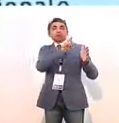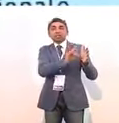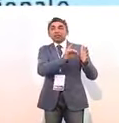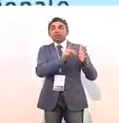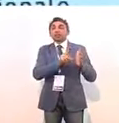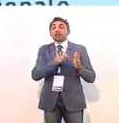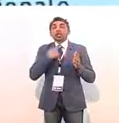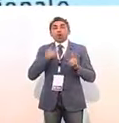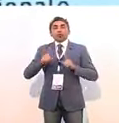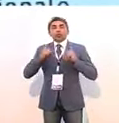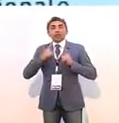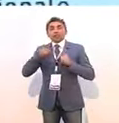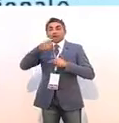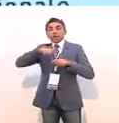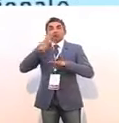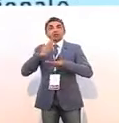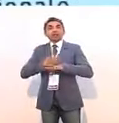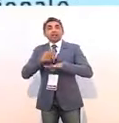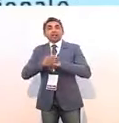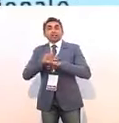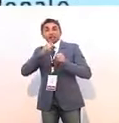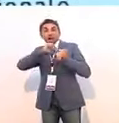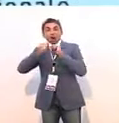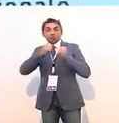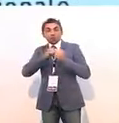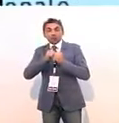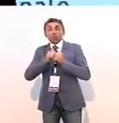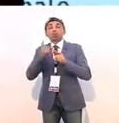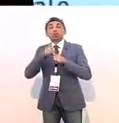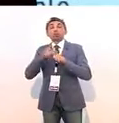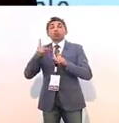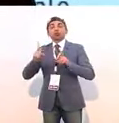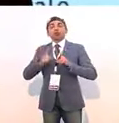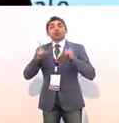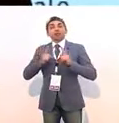iscritti quando combatto su questi temi. E difendo l’esigenza della politica di far